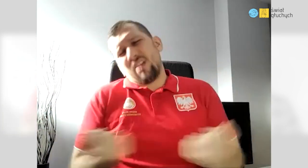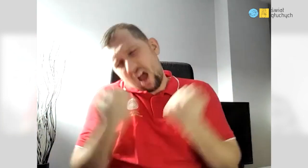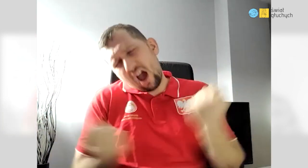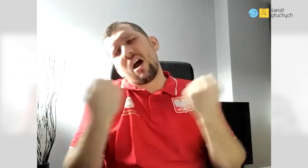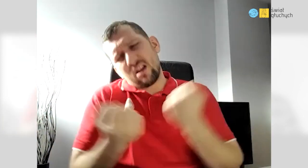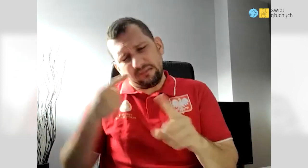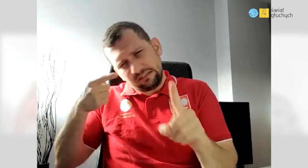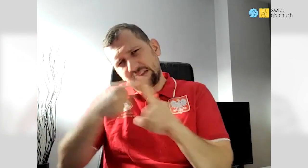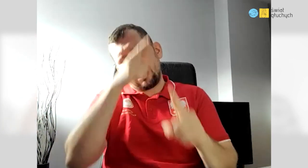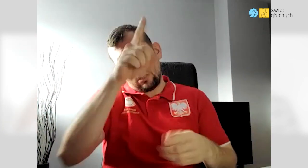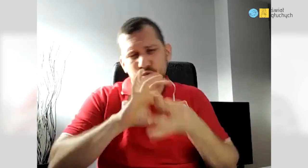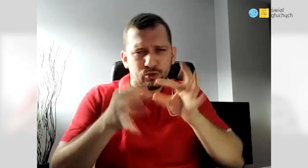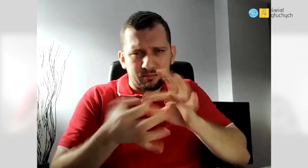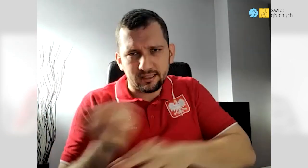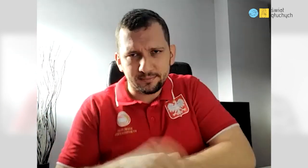Staram się, bo mój cel to Igrzyska Olimpijskie w Brazylii.